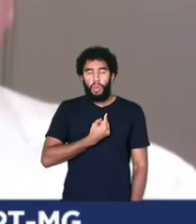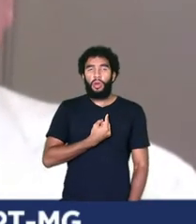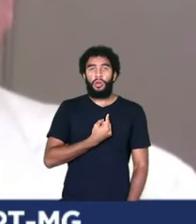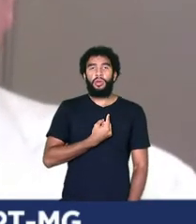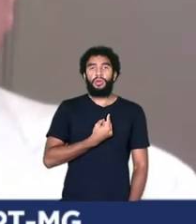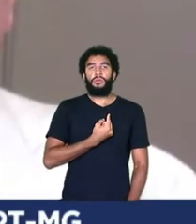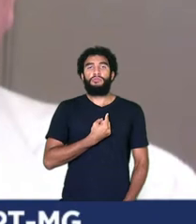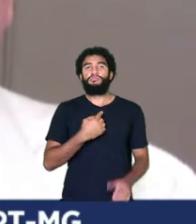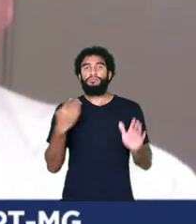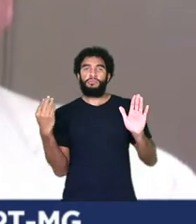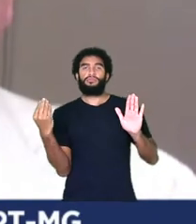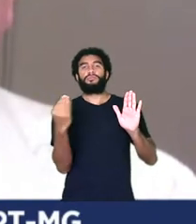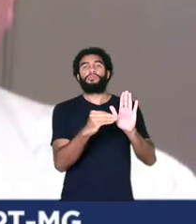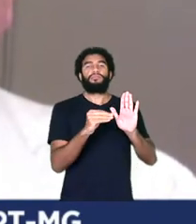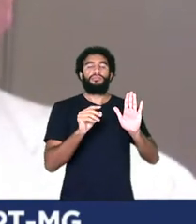COLOCAMOS A COBRANÇA DE